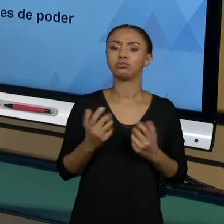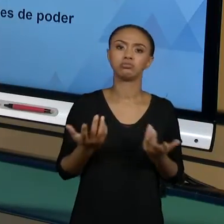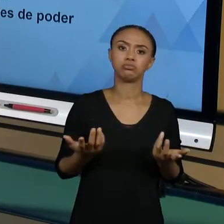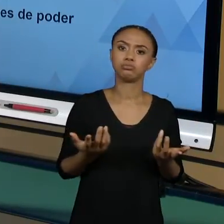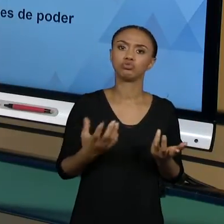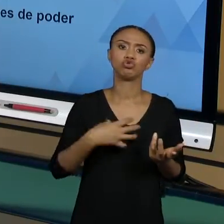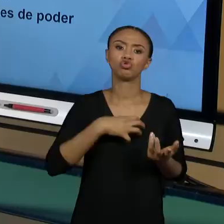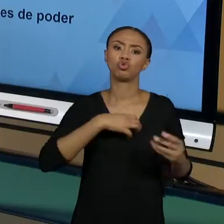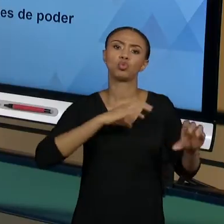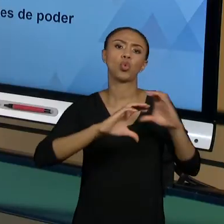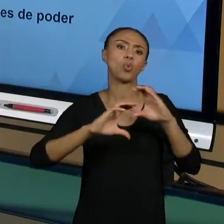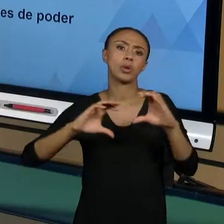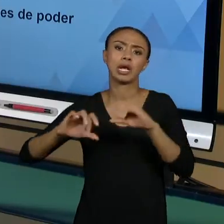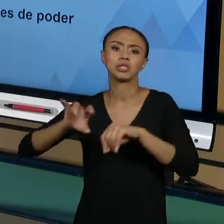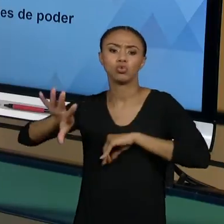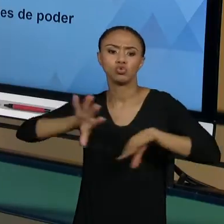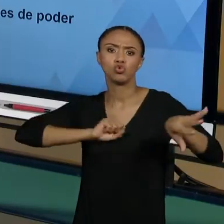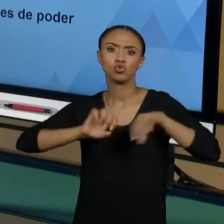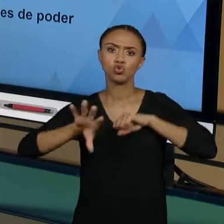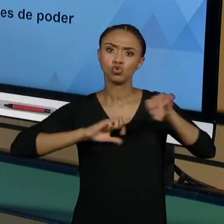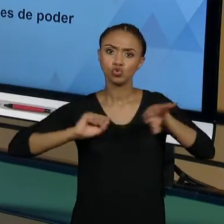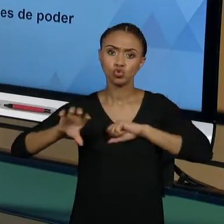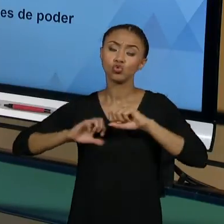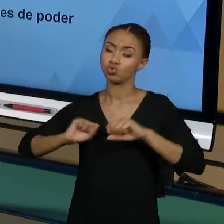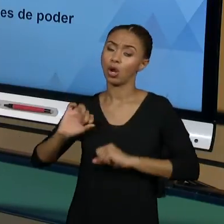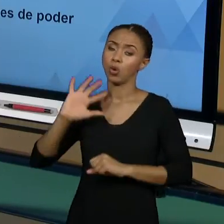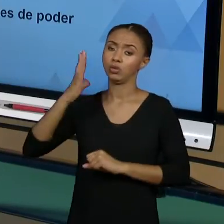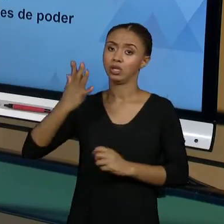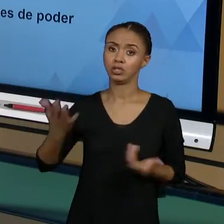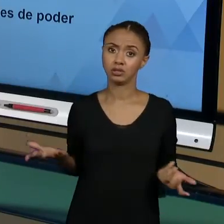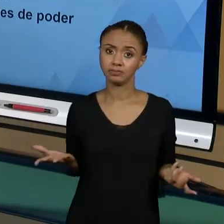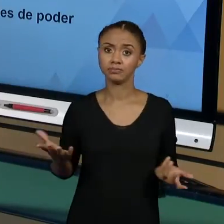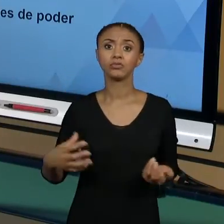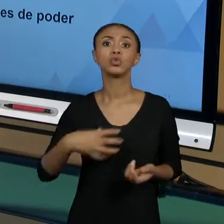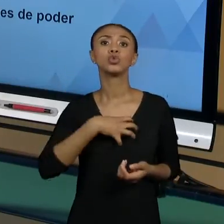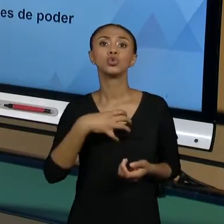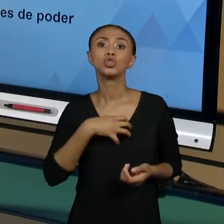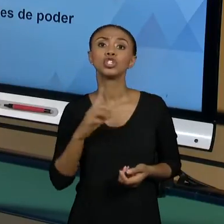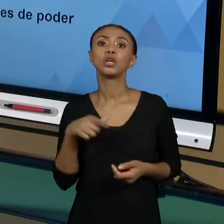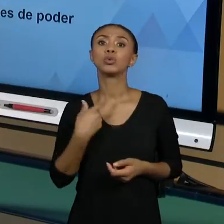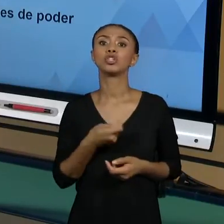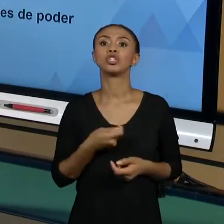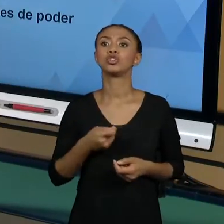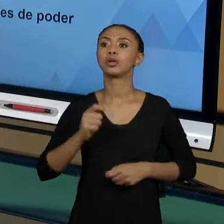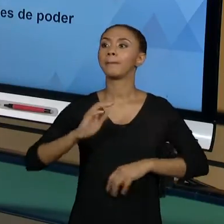ACONTECEM ATRAVÉS DA LINGUAGEM, AS MANEIRAS COMO NÓS REGULAMOS AS AÇÕES DOS OUTROS TAMBÉM, OU